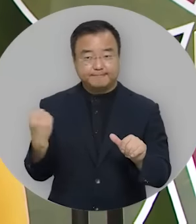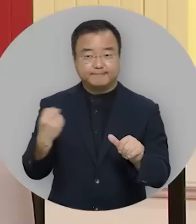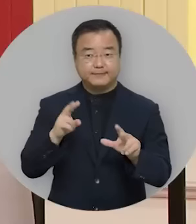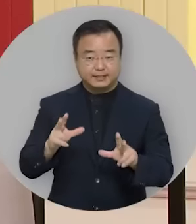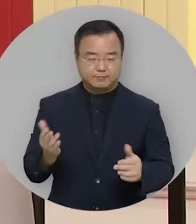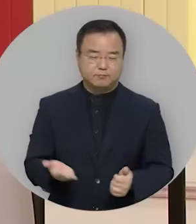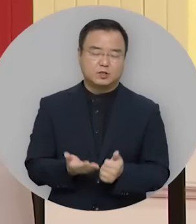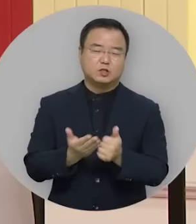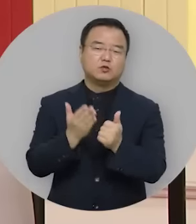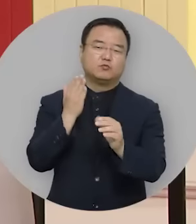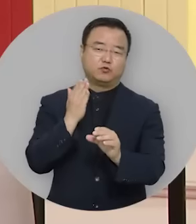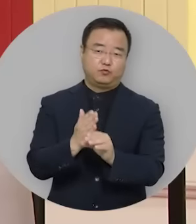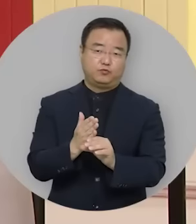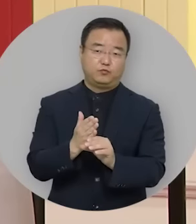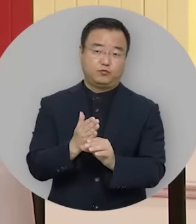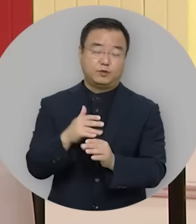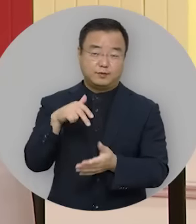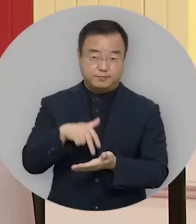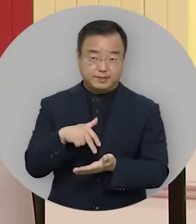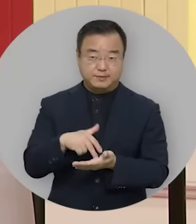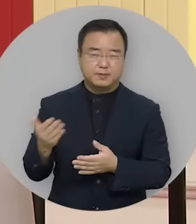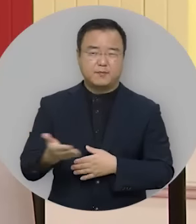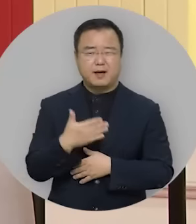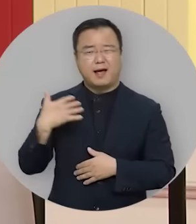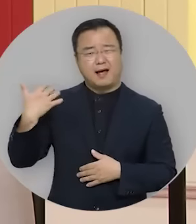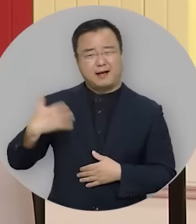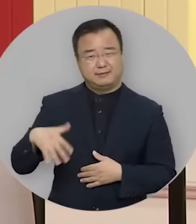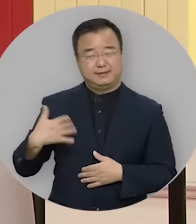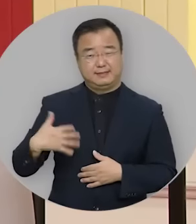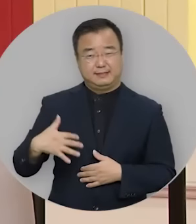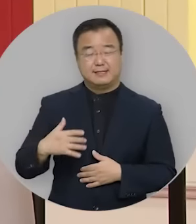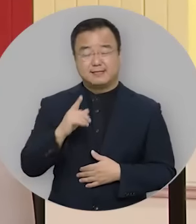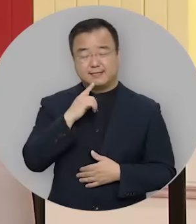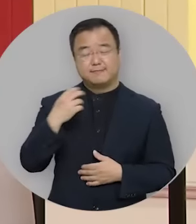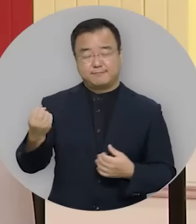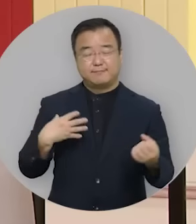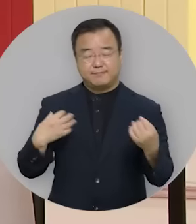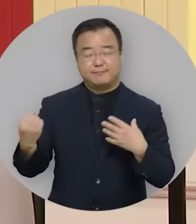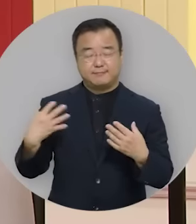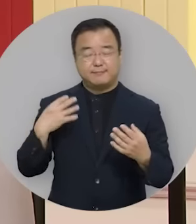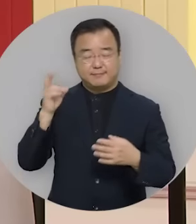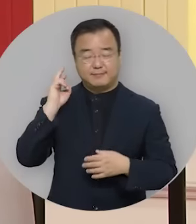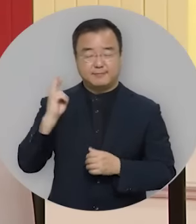그리고 지금 키우고 계신 분들 입장에서는 아직 멀었다고 말씀하실 수도 있습니다.